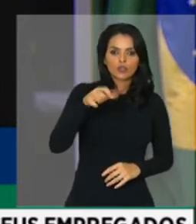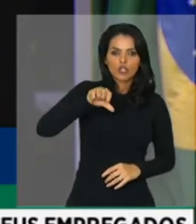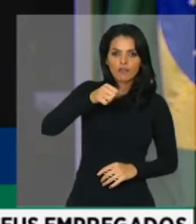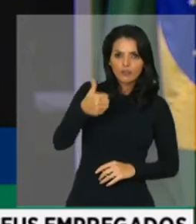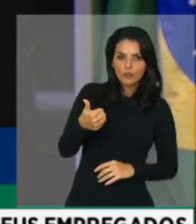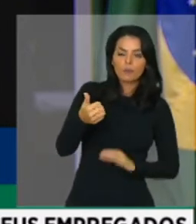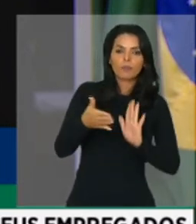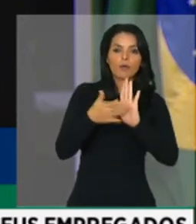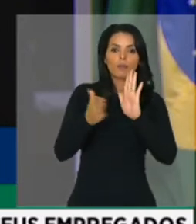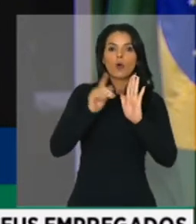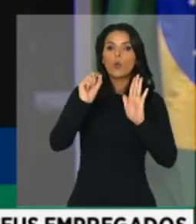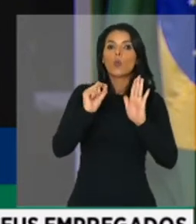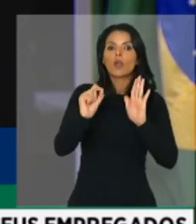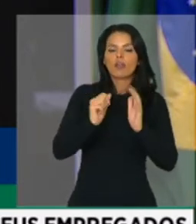BANCO CENTRAL RESULTANTES DAS OPERAÇÕES DE RESERVAS